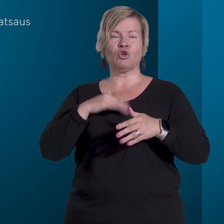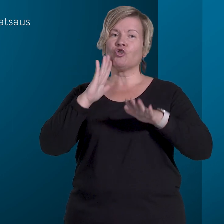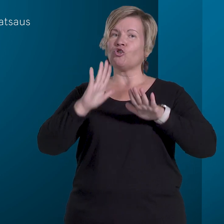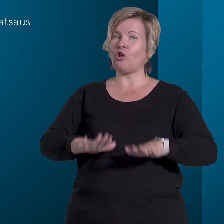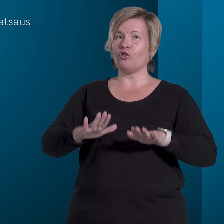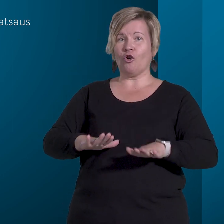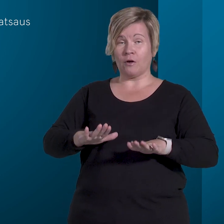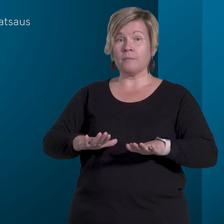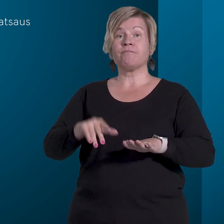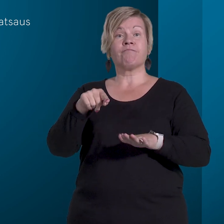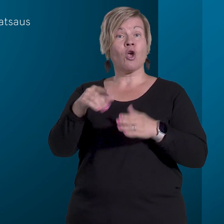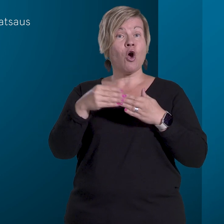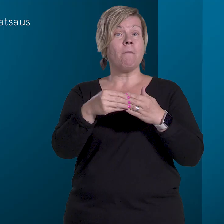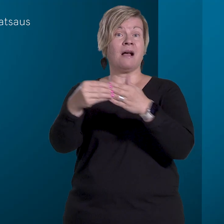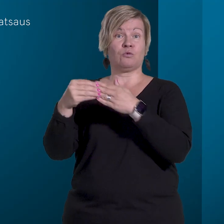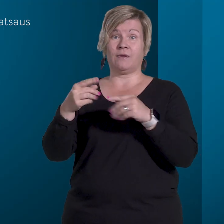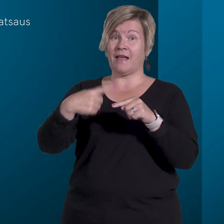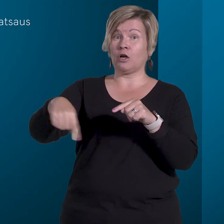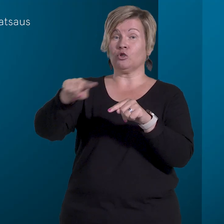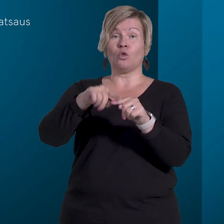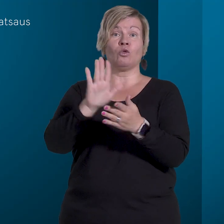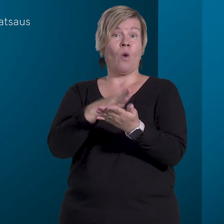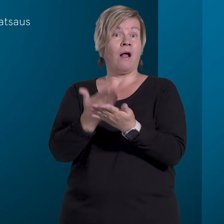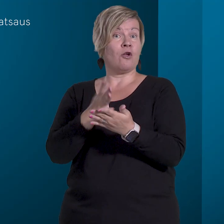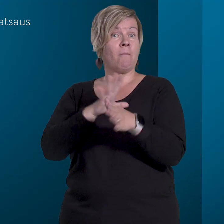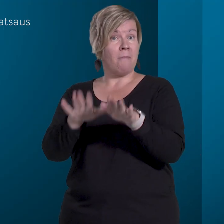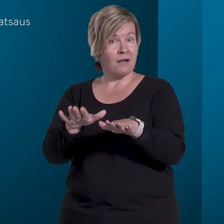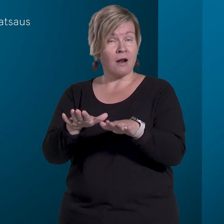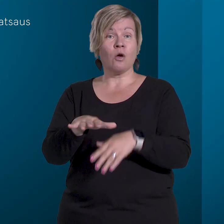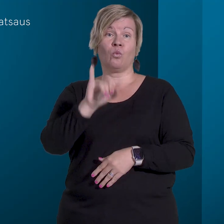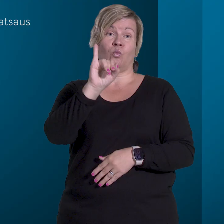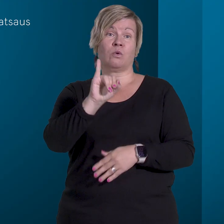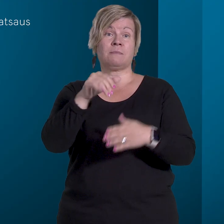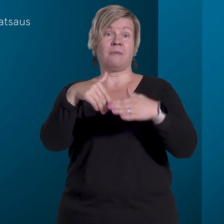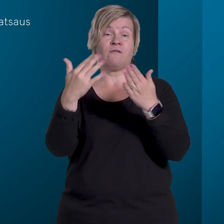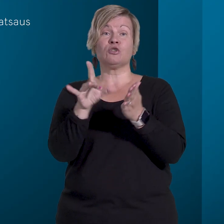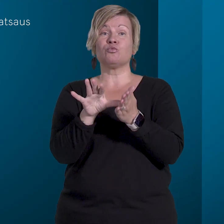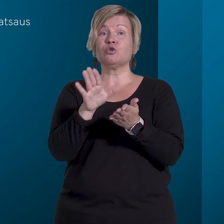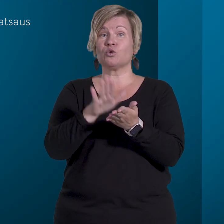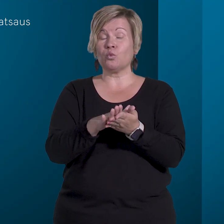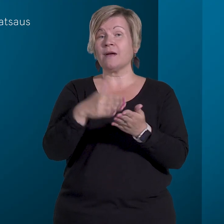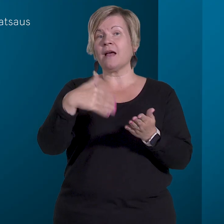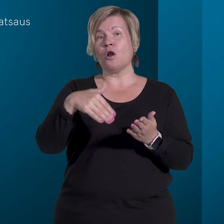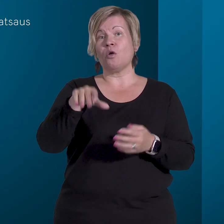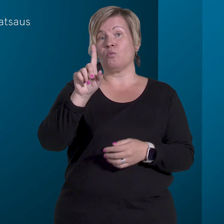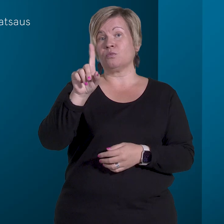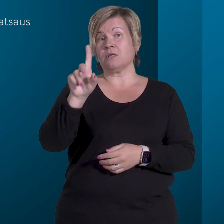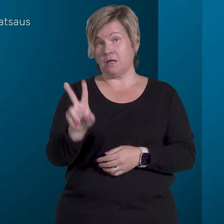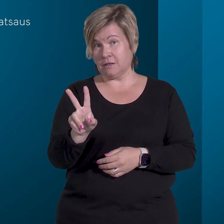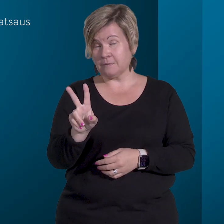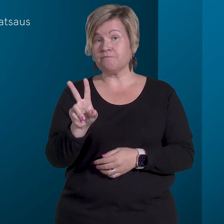Kuin kotonaan -kokoelmanäyttelyyn perjantaina 6.9. klo 13-14.